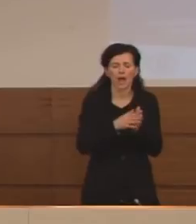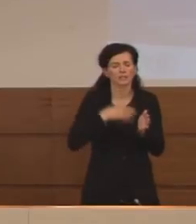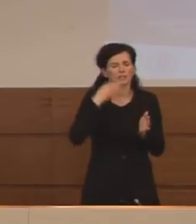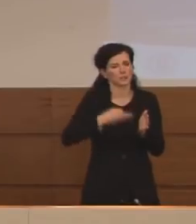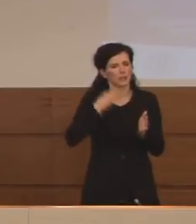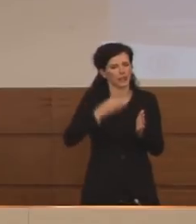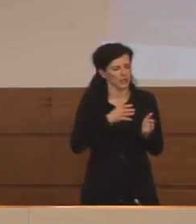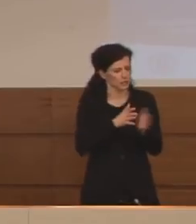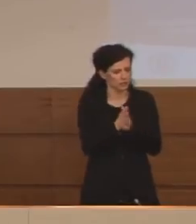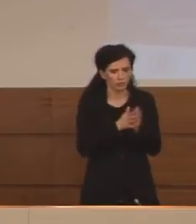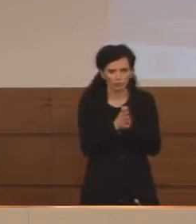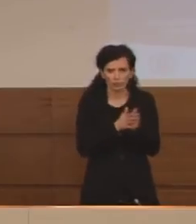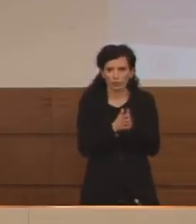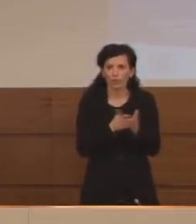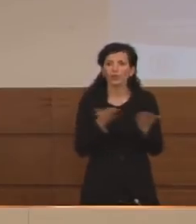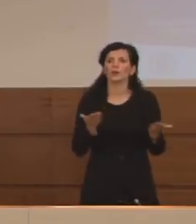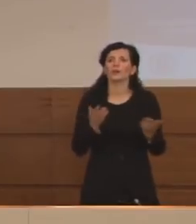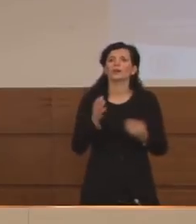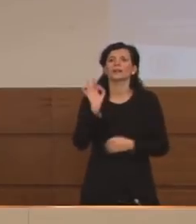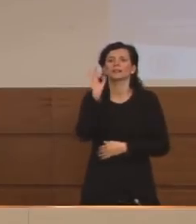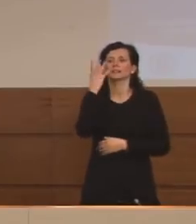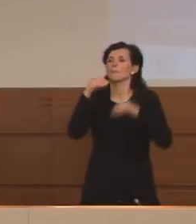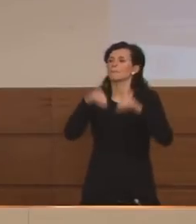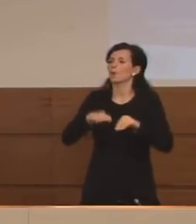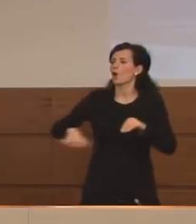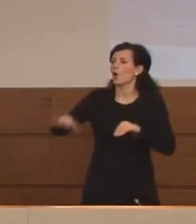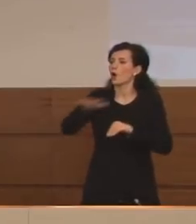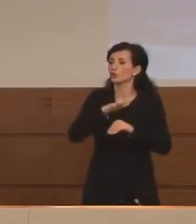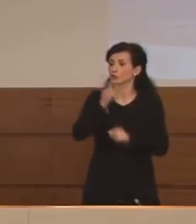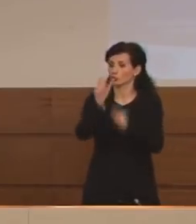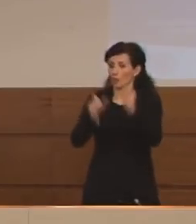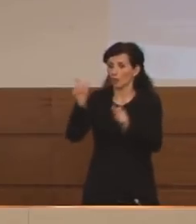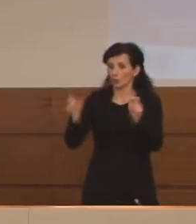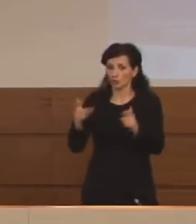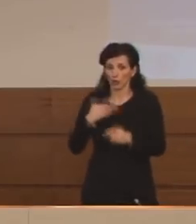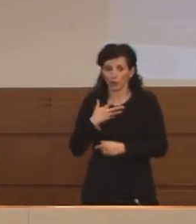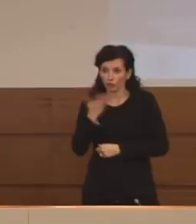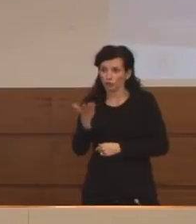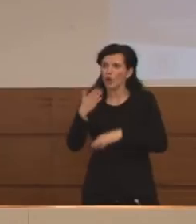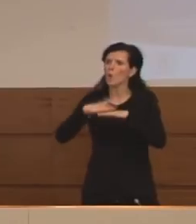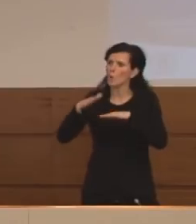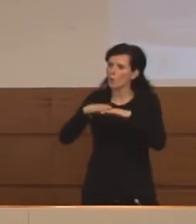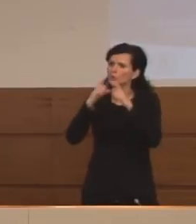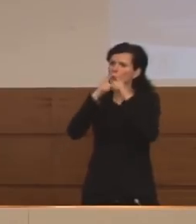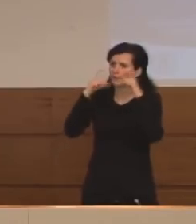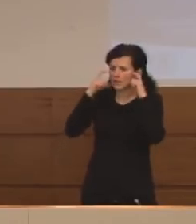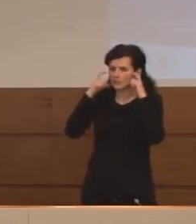dopodiché, se in luogo pubblico e via dicendo, si usa la mascherina questa serve a proteggere gli altri.